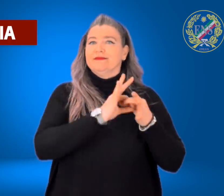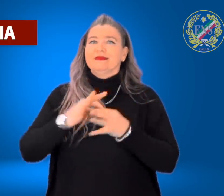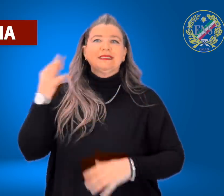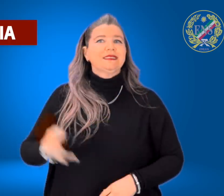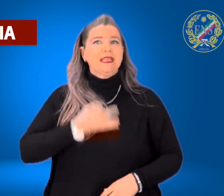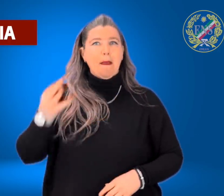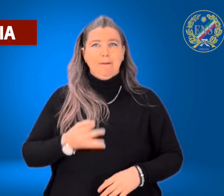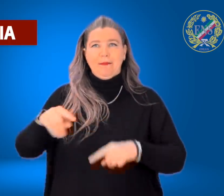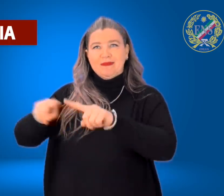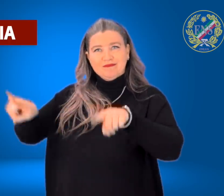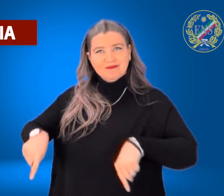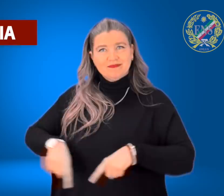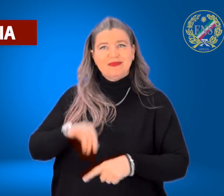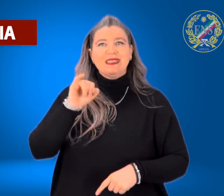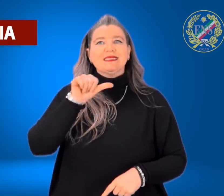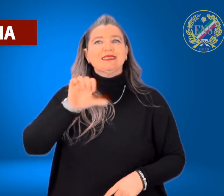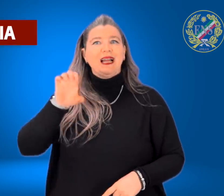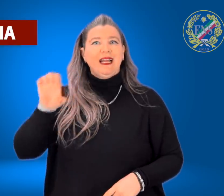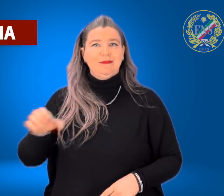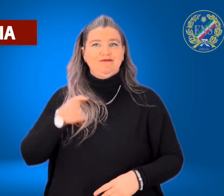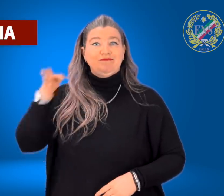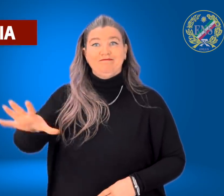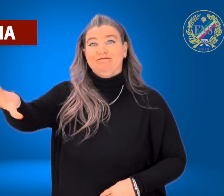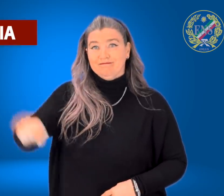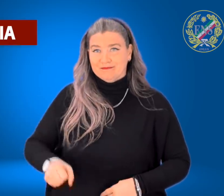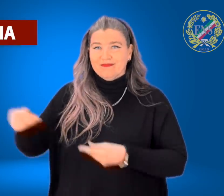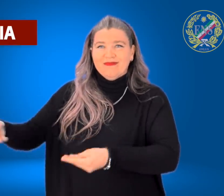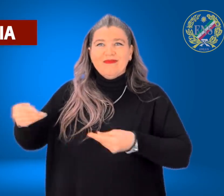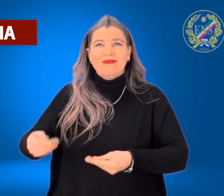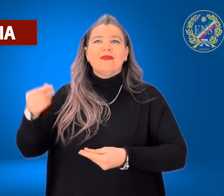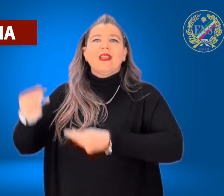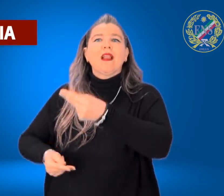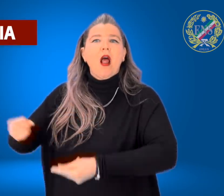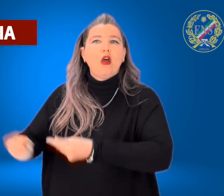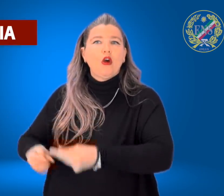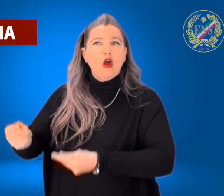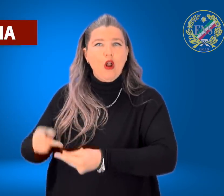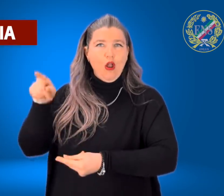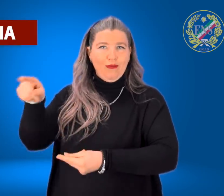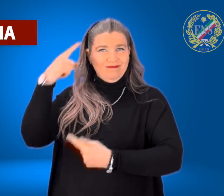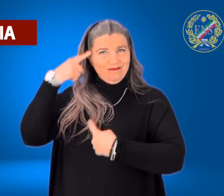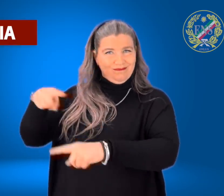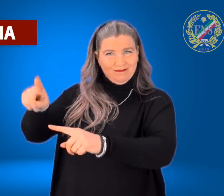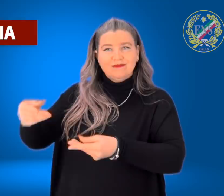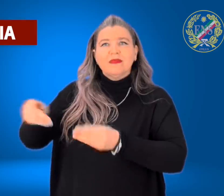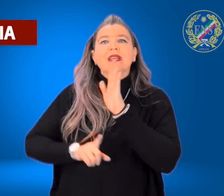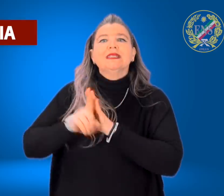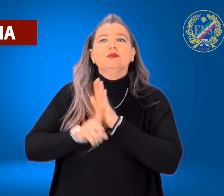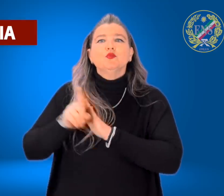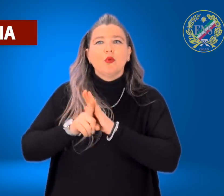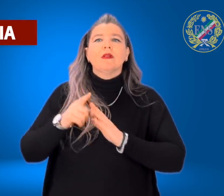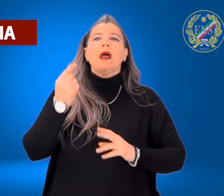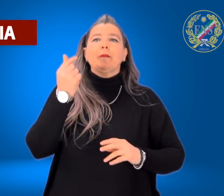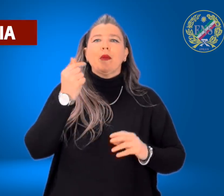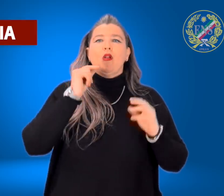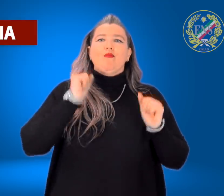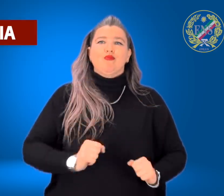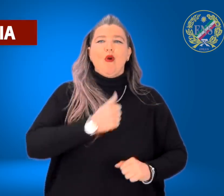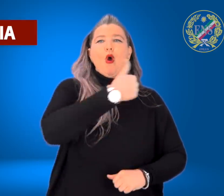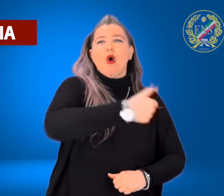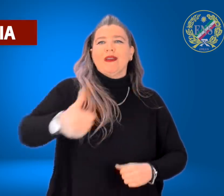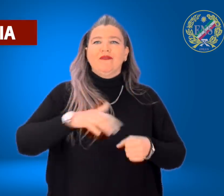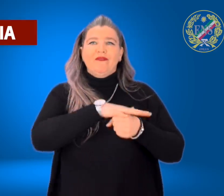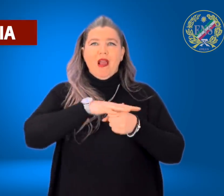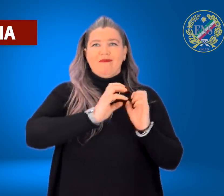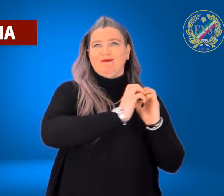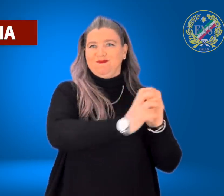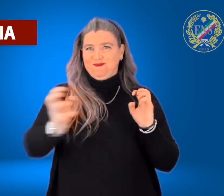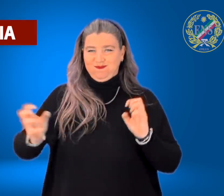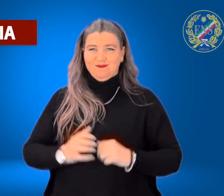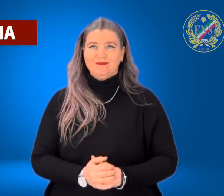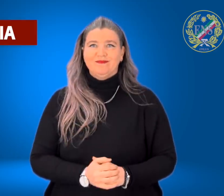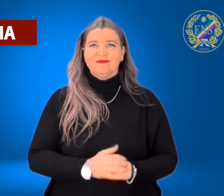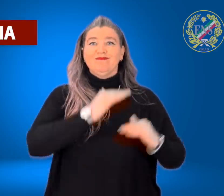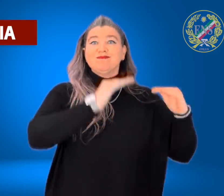Il modello ISEE per il bonus bebè servirà esclusivamente a calcolare l'importo riconosciuto: